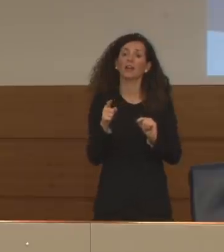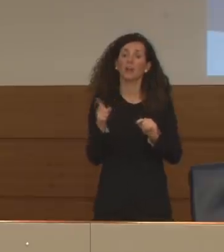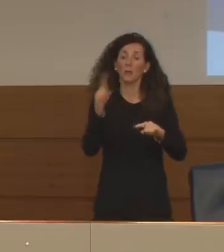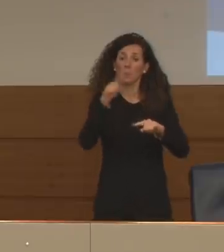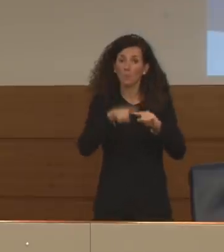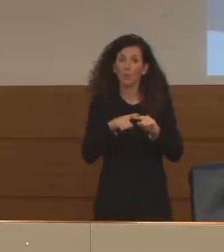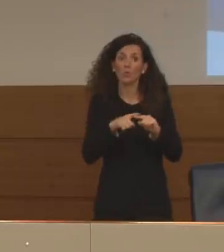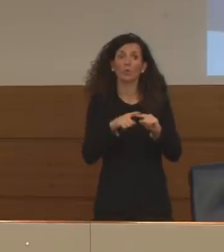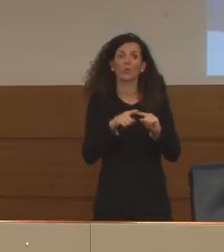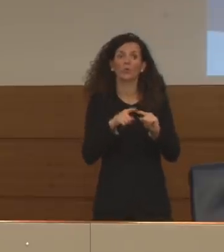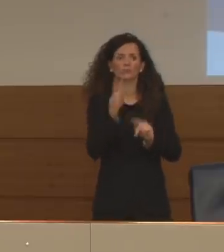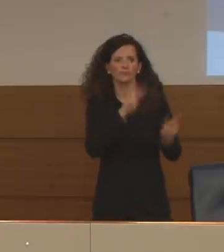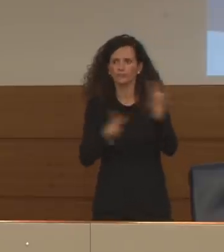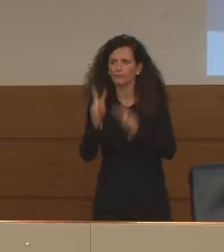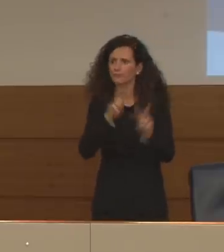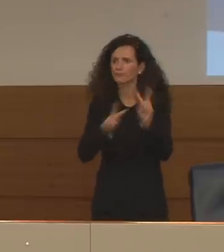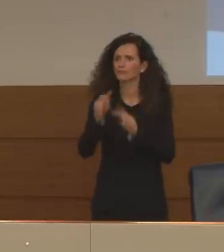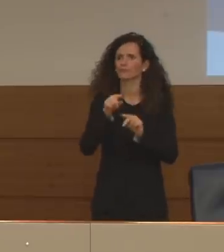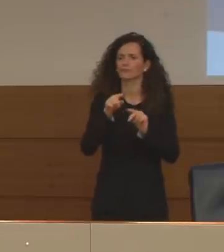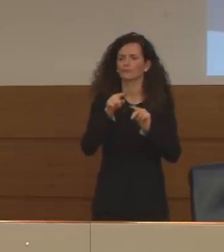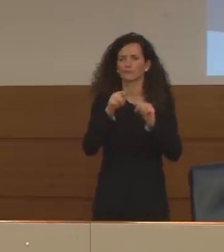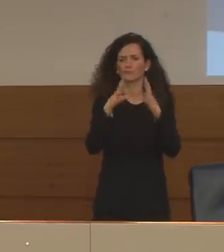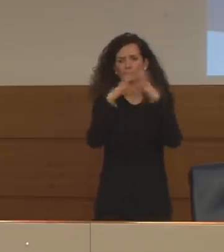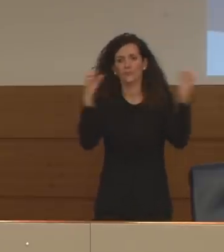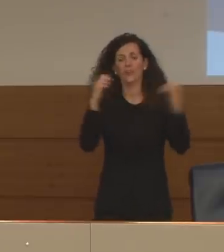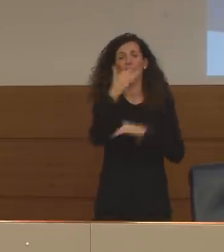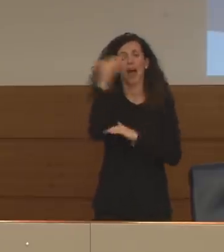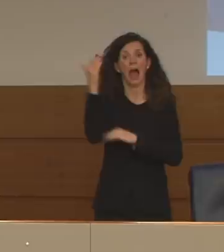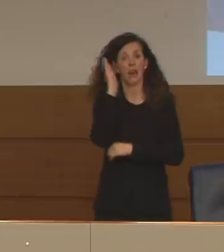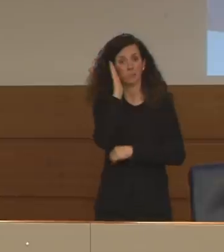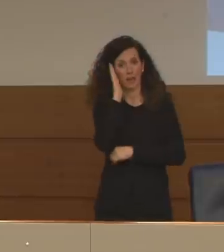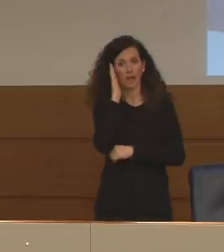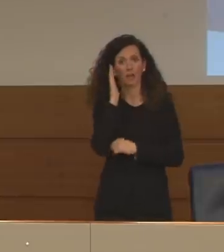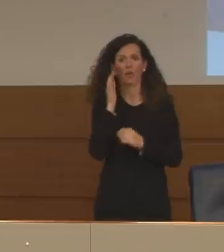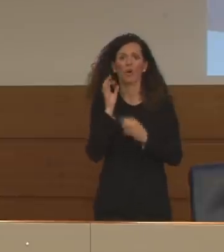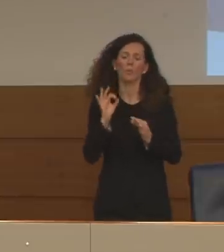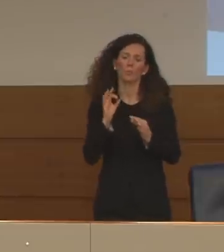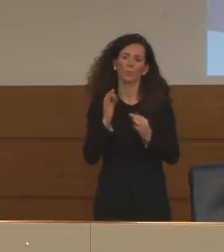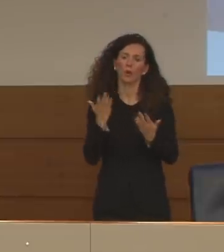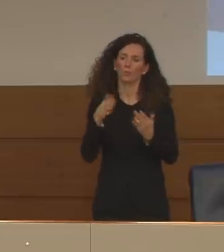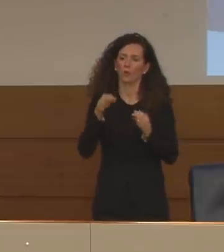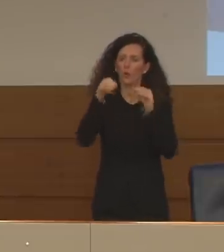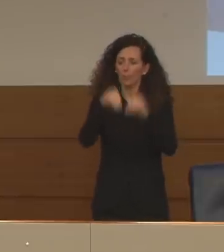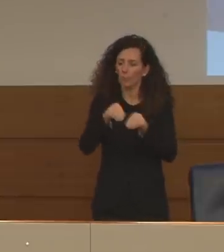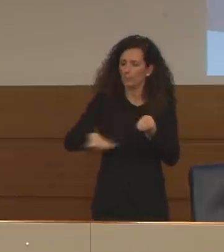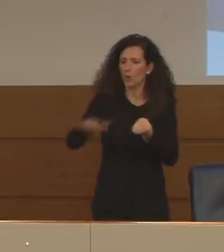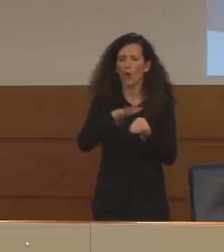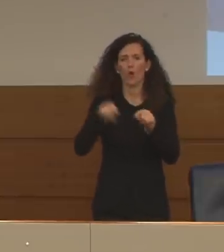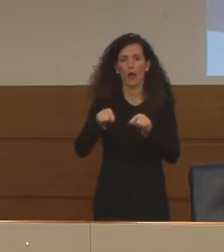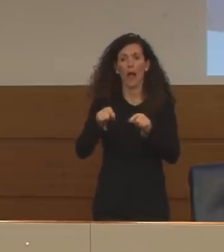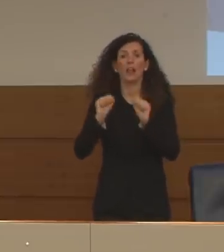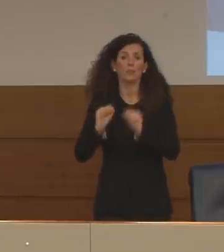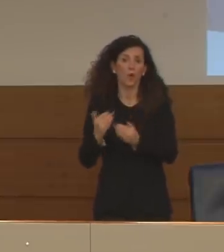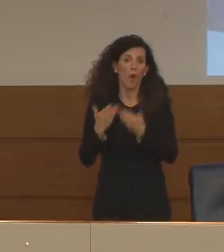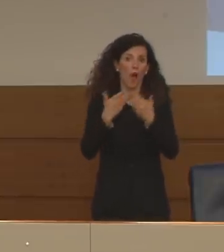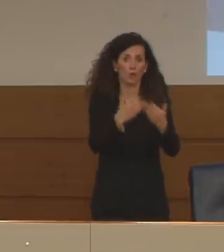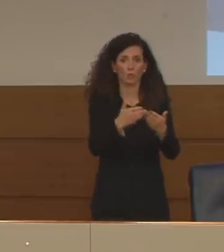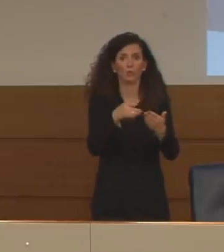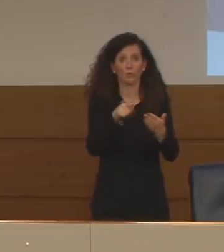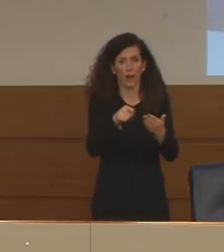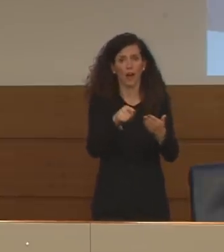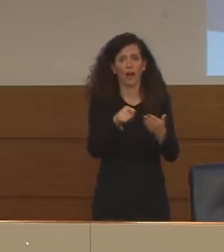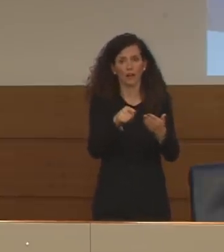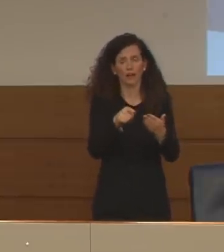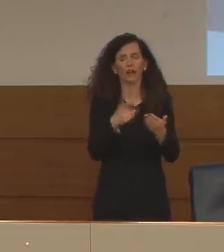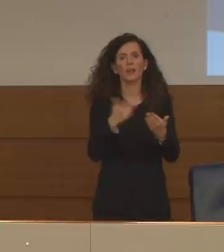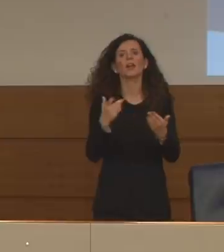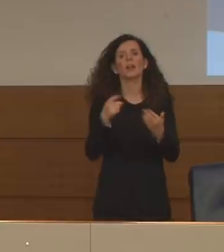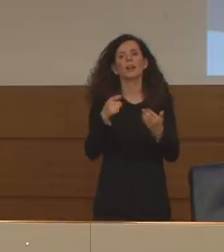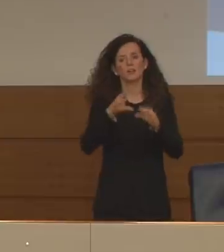parte delle realtà locali che poi ovviamente potranno avere il ristoro dei